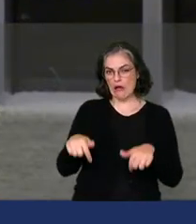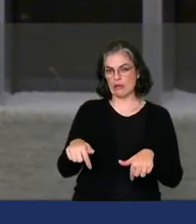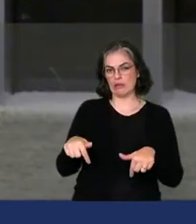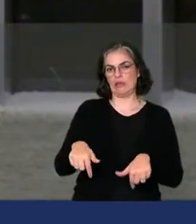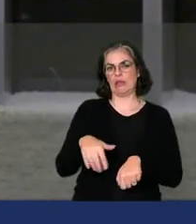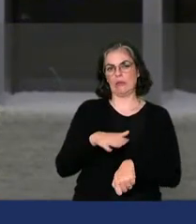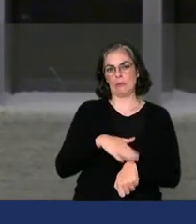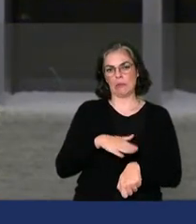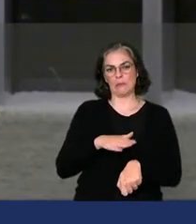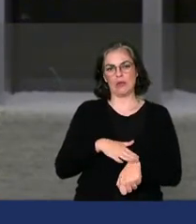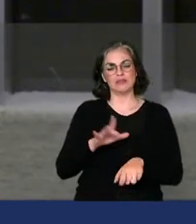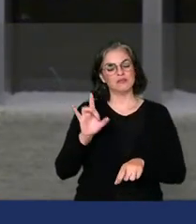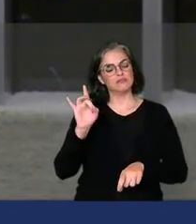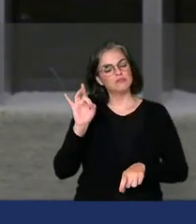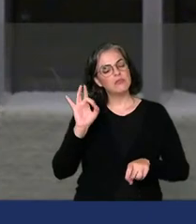PARA ESTE MOMENTO. É O MOMENTO ESPECIAL DE TODA A